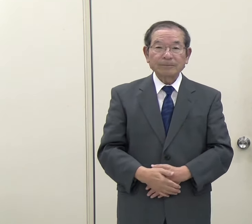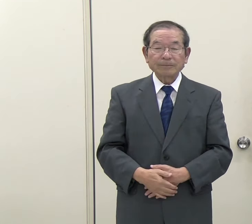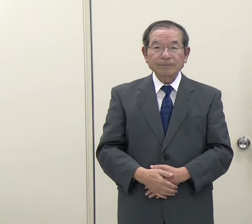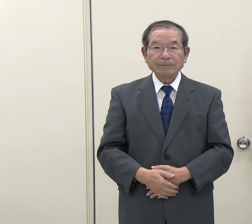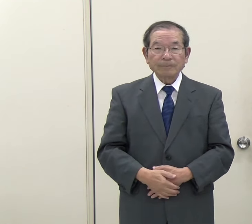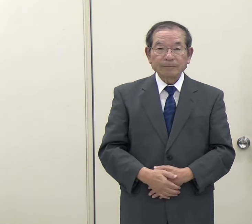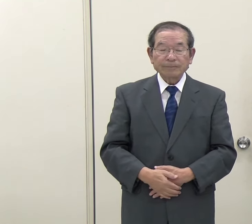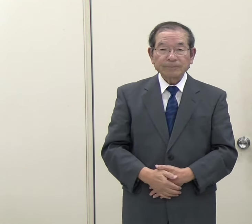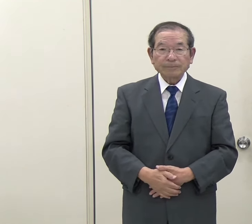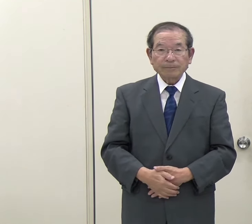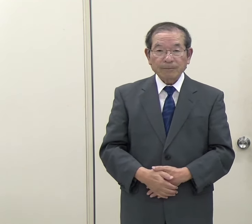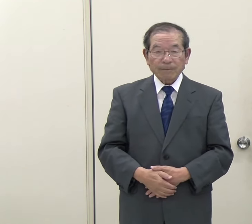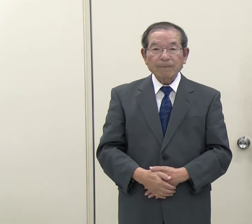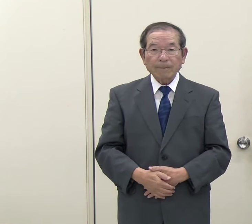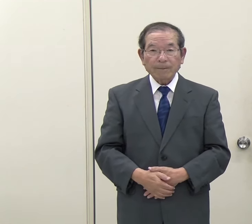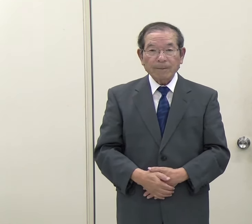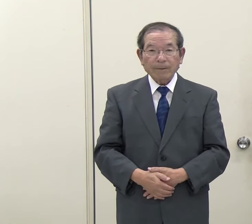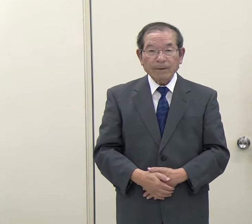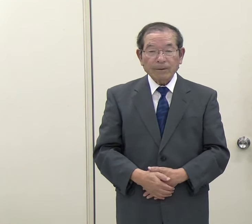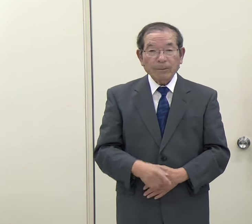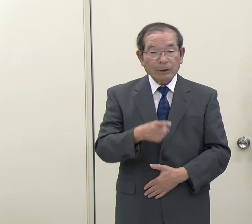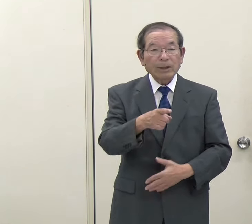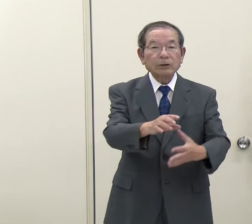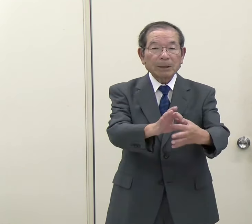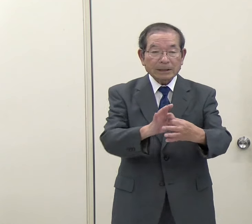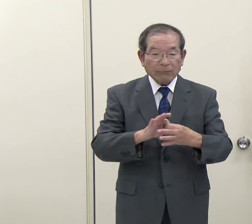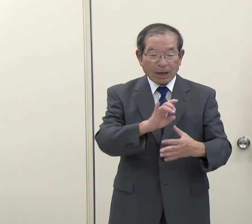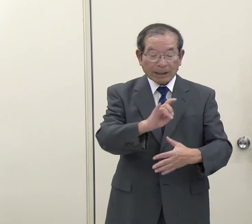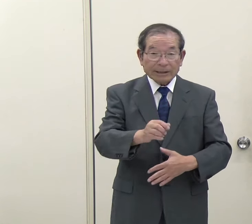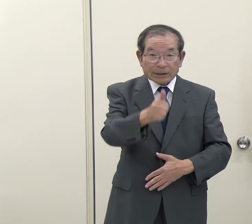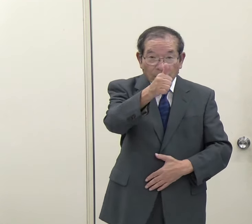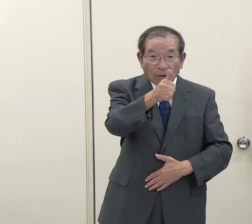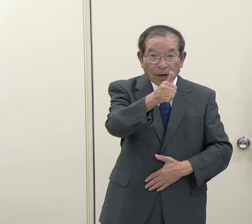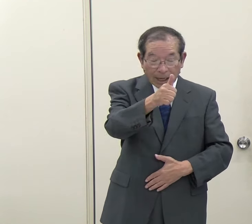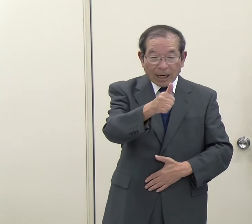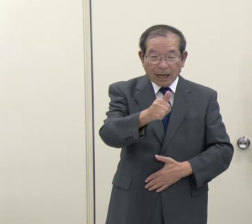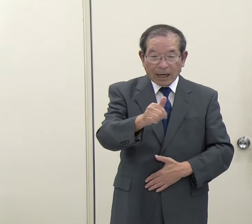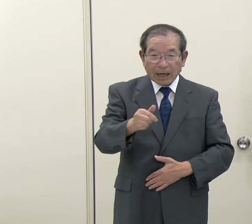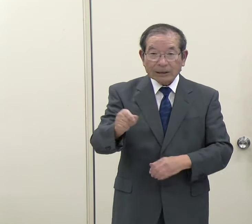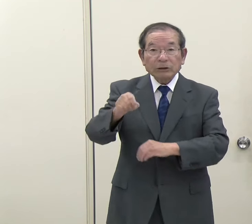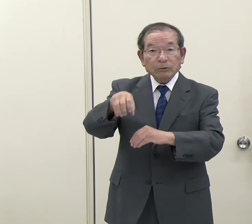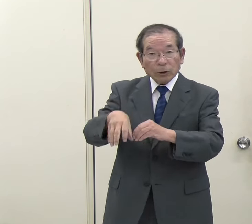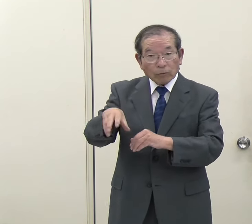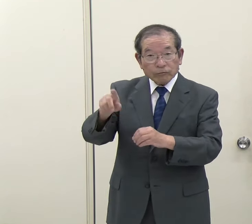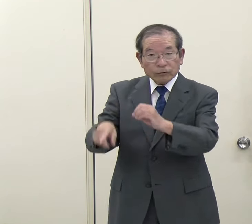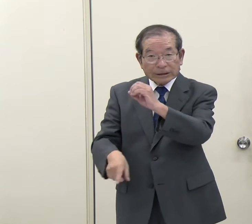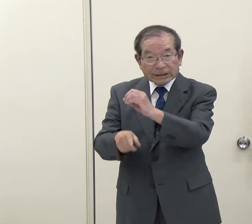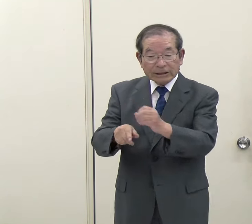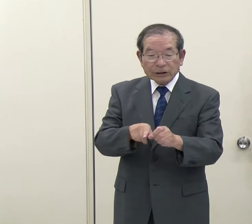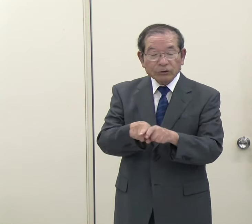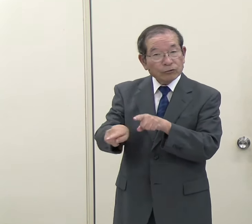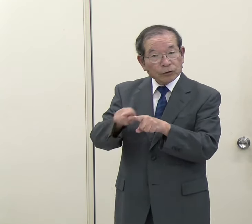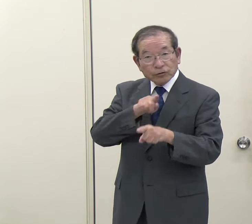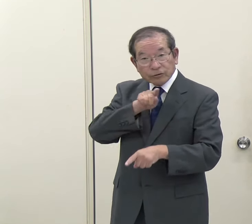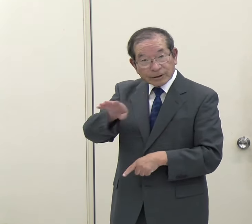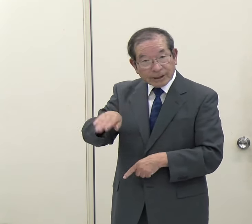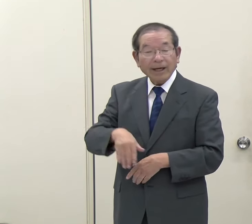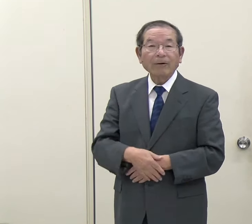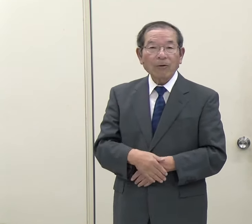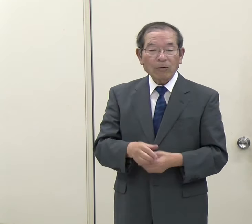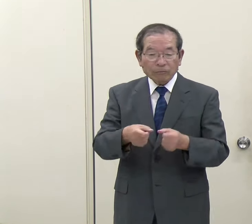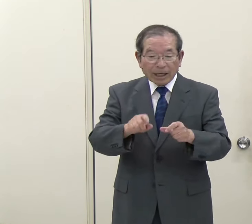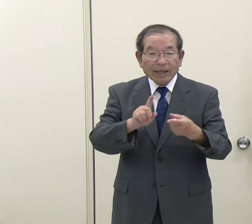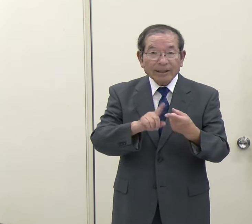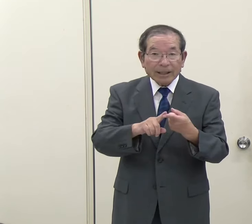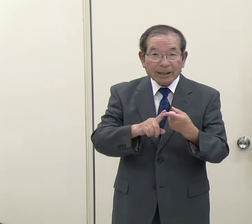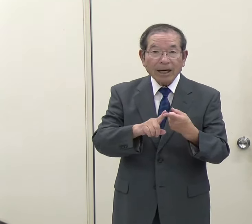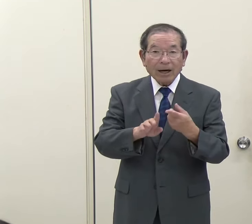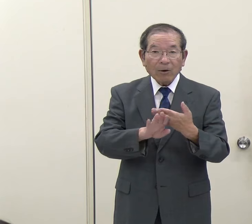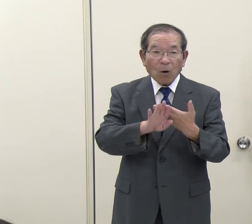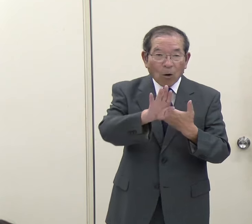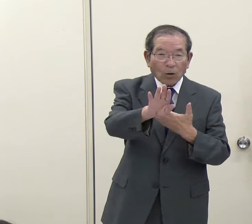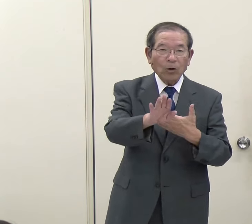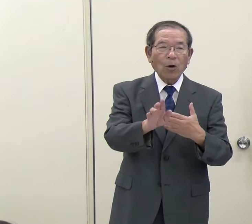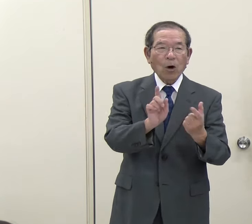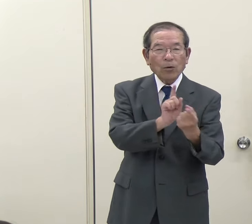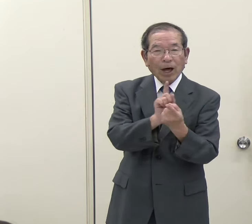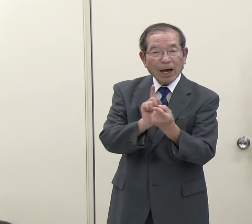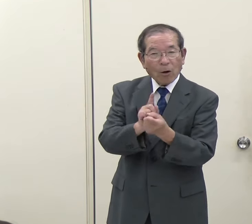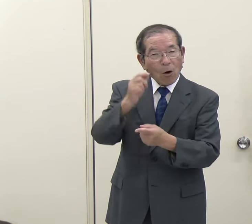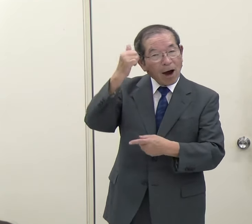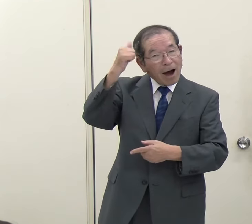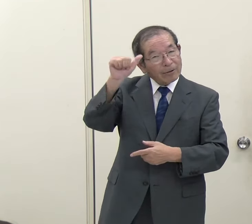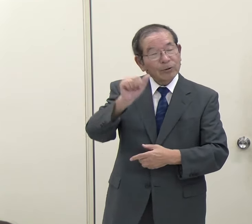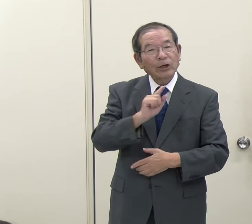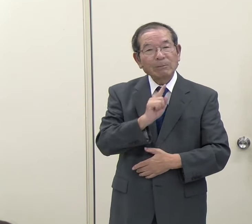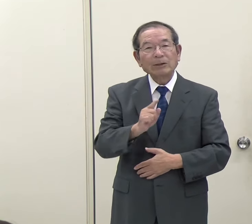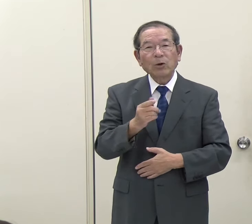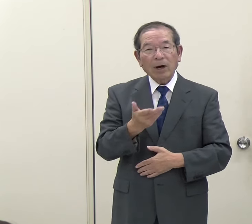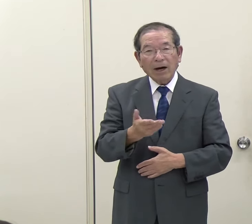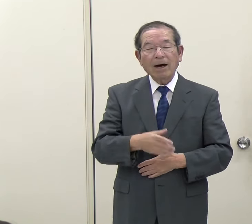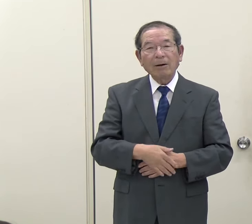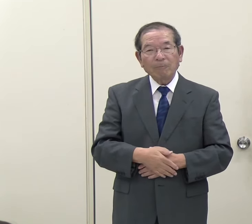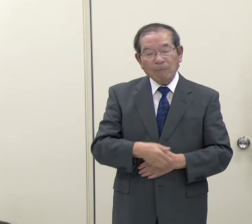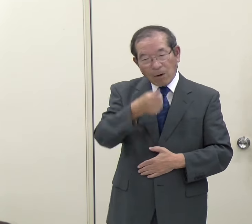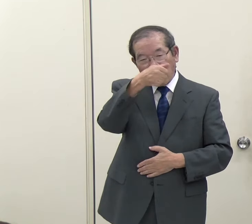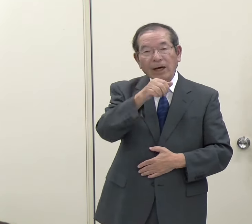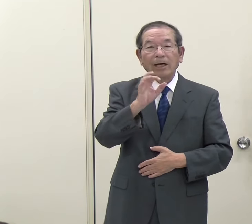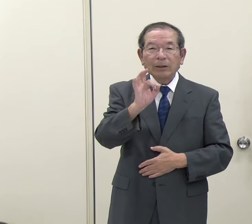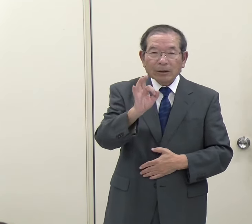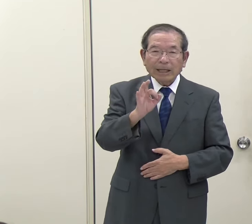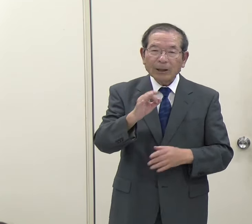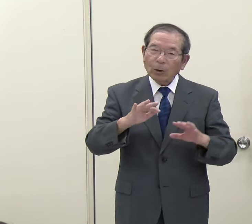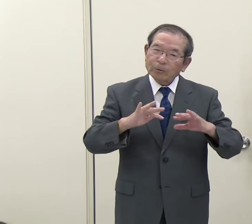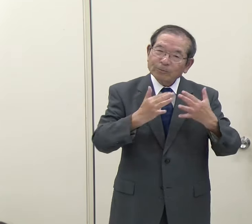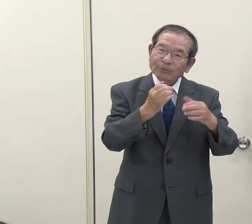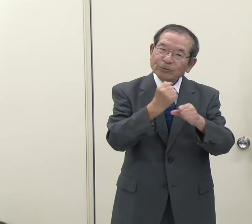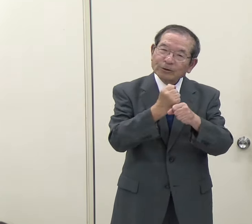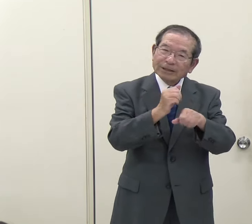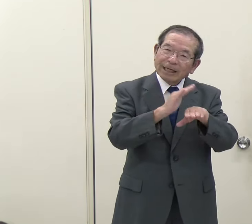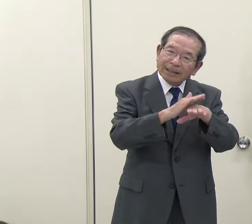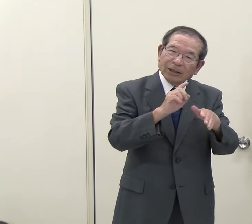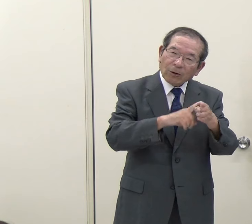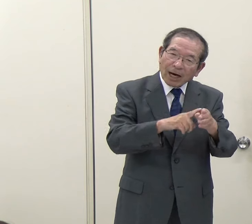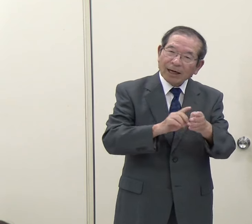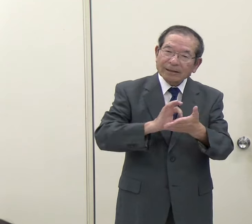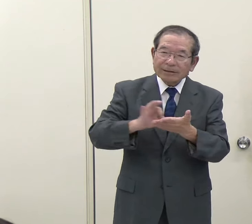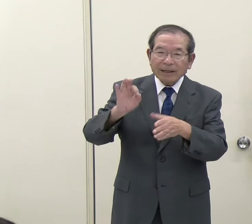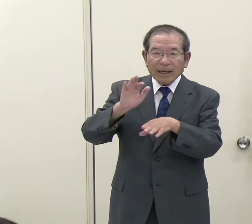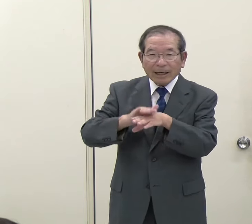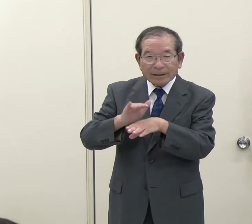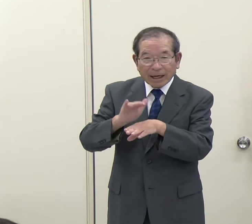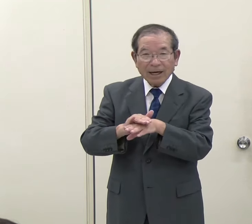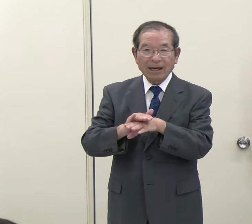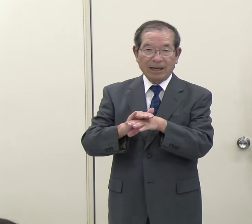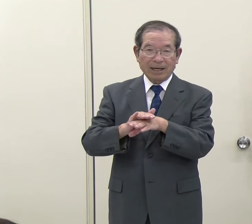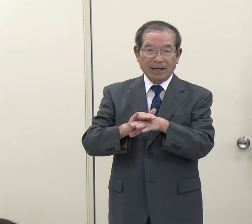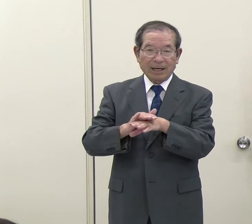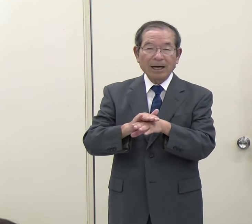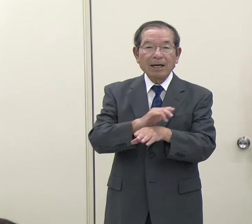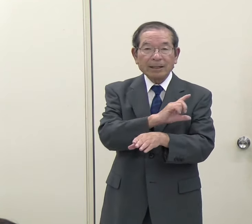（知事）これについては、議長から議会事務局に指示をされて、具体的な今後の対応案といいますか、予算の組み方、また、執行のやり方等について、